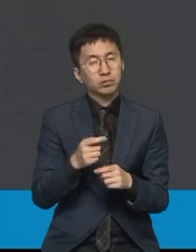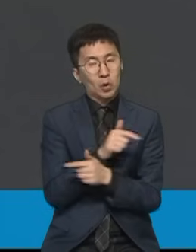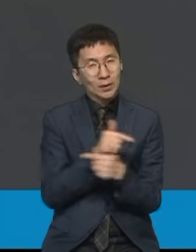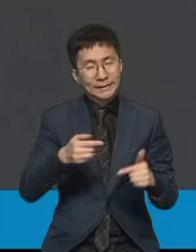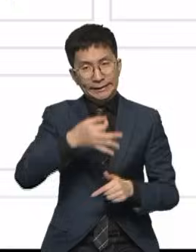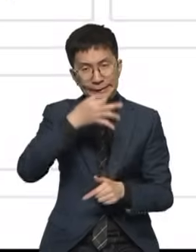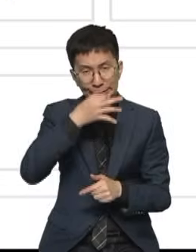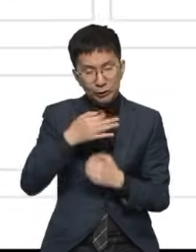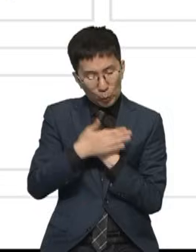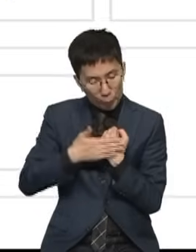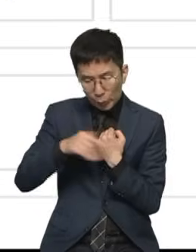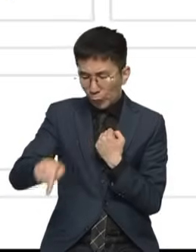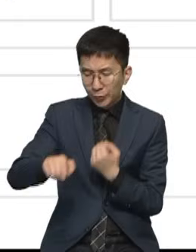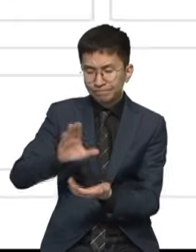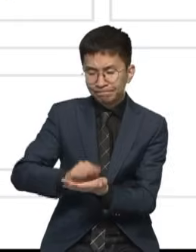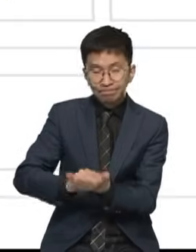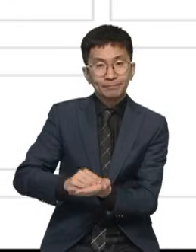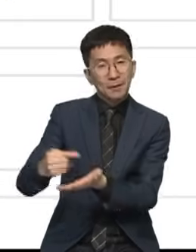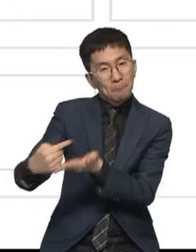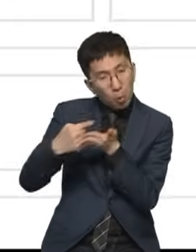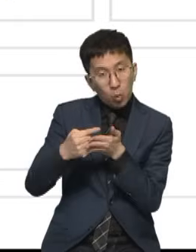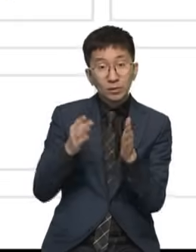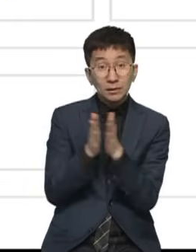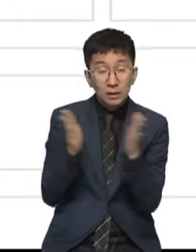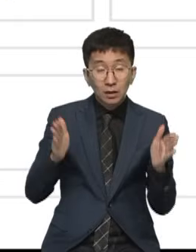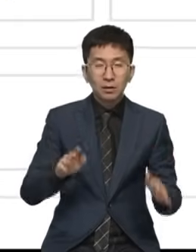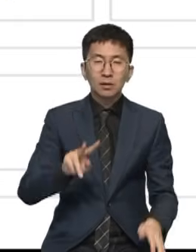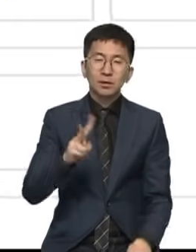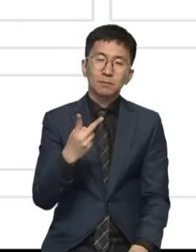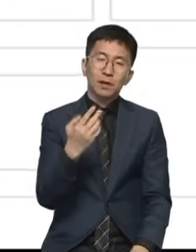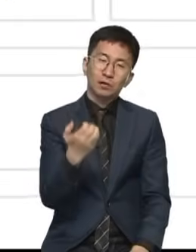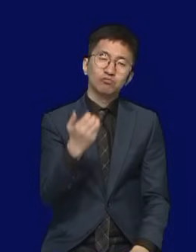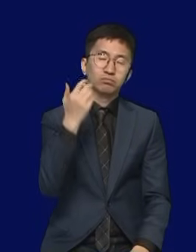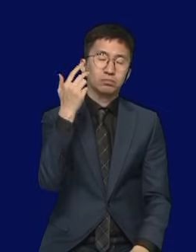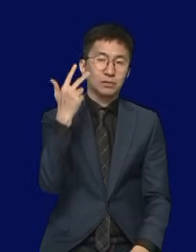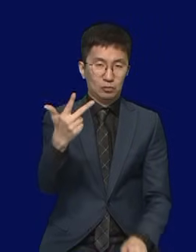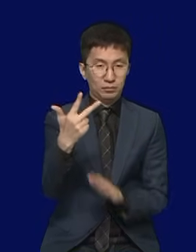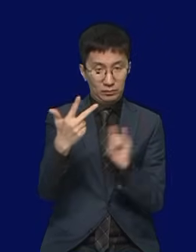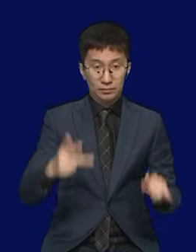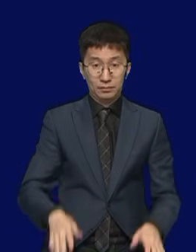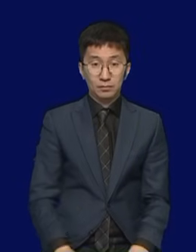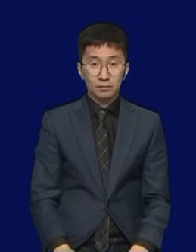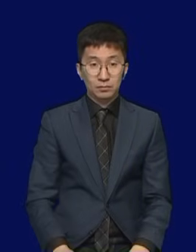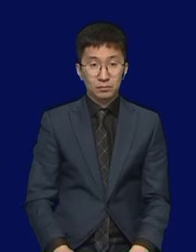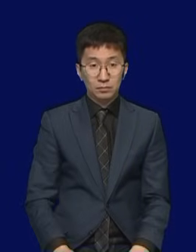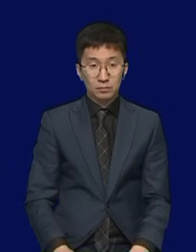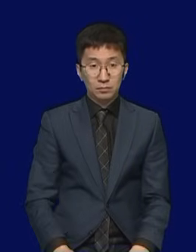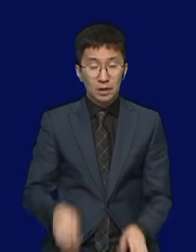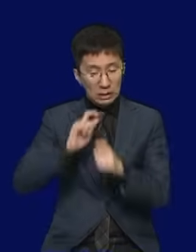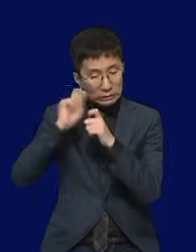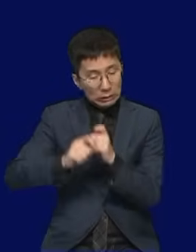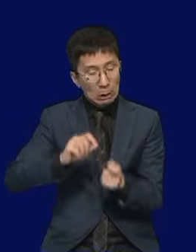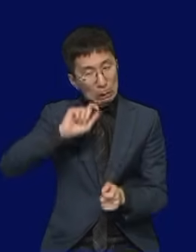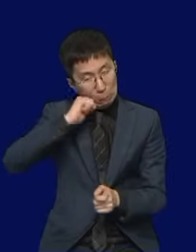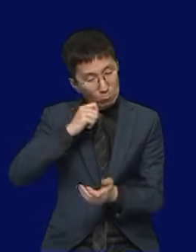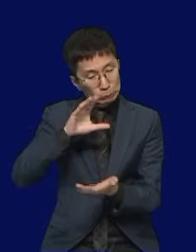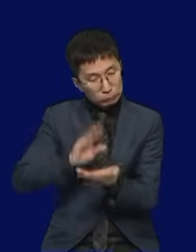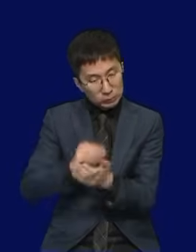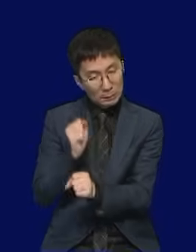교사는 모두 297명입니다. 킬러 문항 제공 등 모의고사 출제에